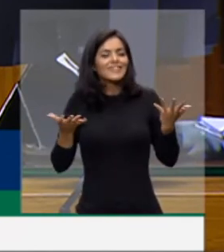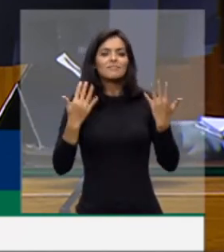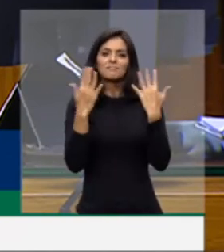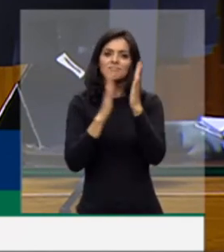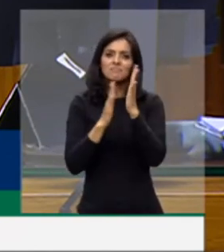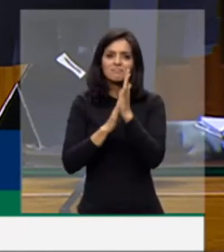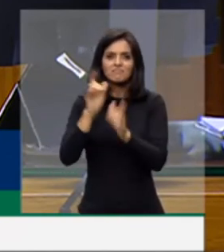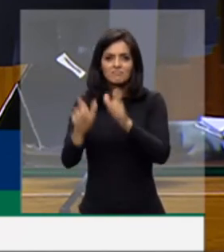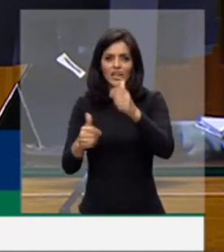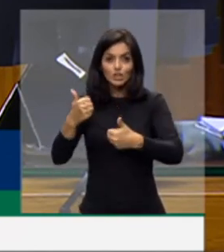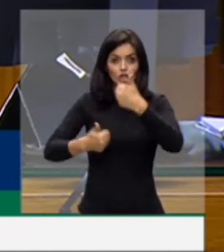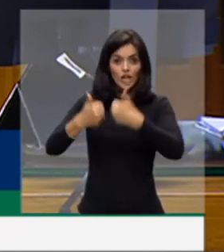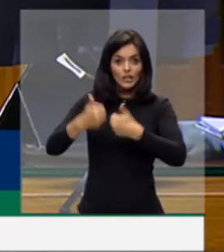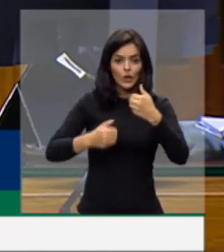CIDADE, VOLUNTÁRIOS, REALMENTE ISSO NOS ENCHE DE